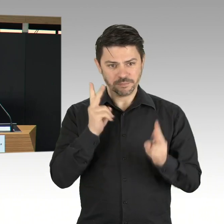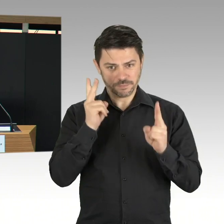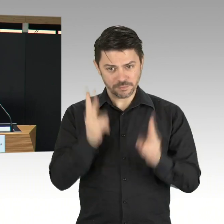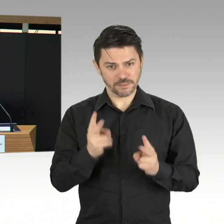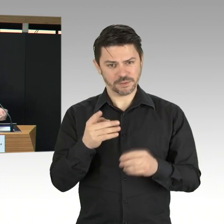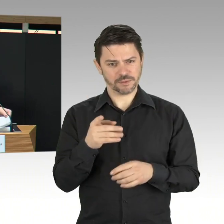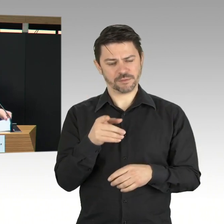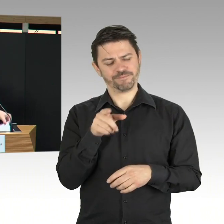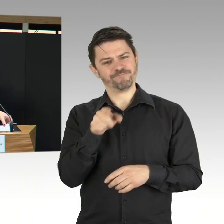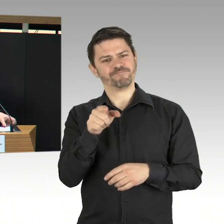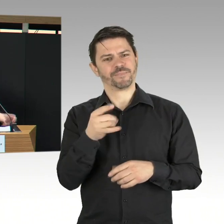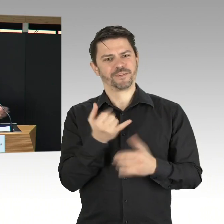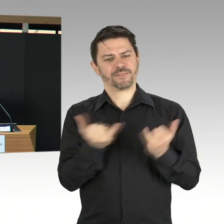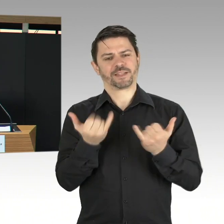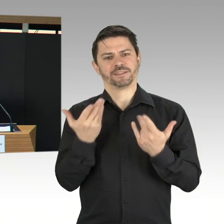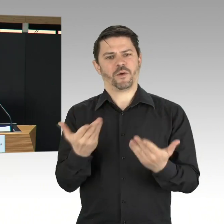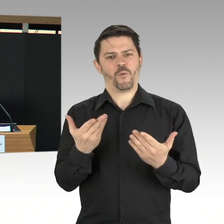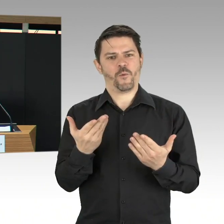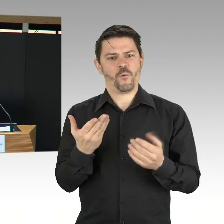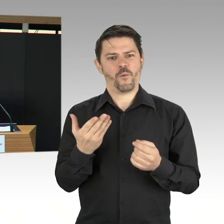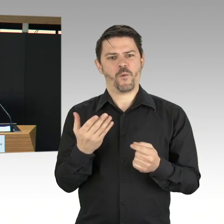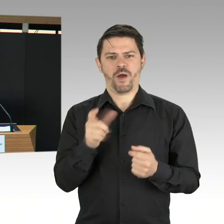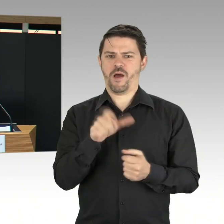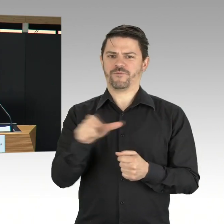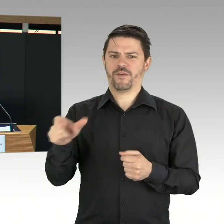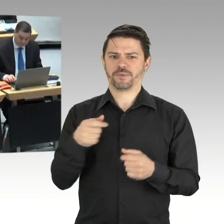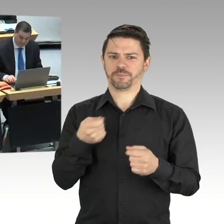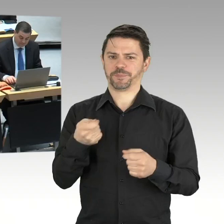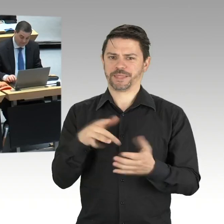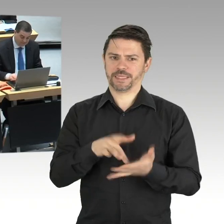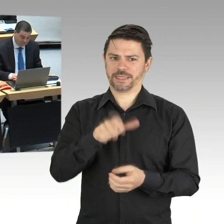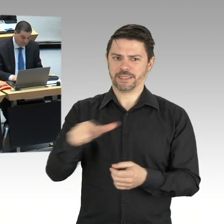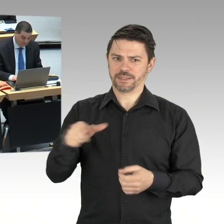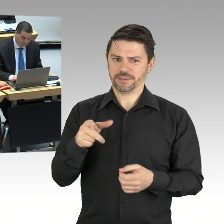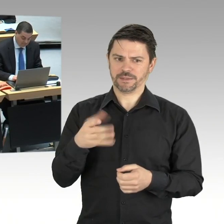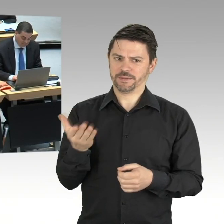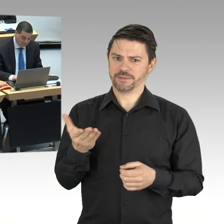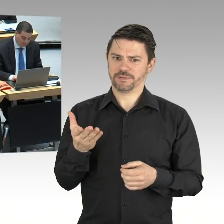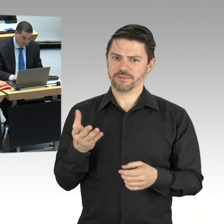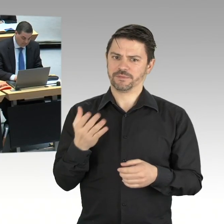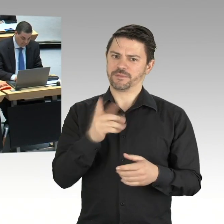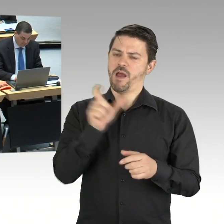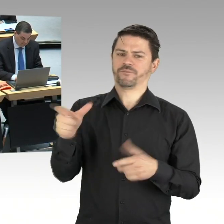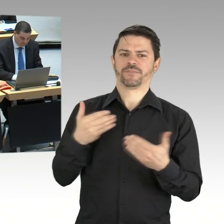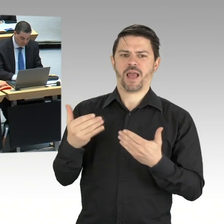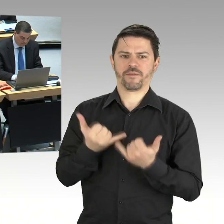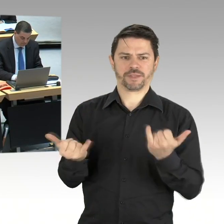(Zwischenrufe) Und ich freue mich, dass solche Ideen wie der Mietendeckel,